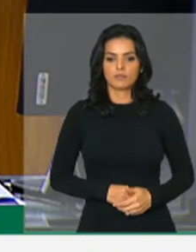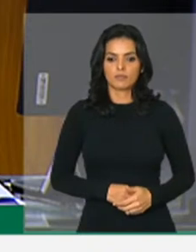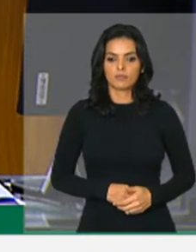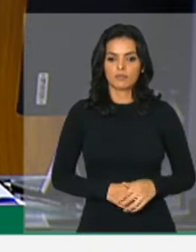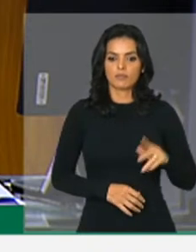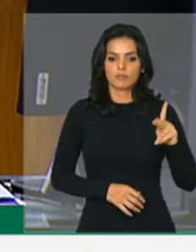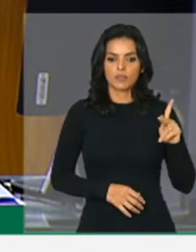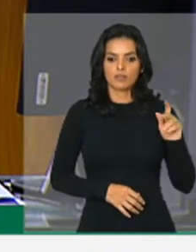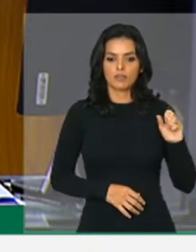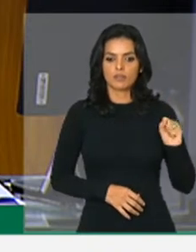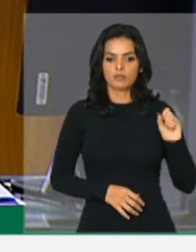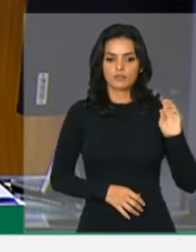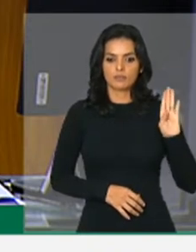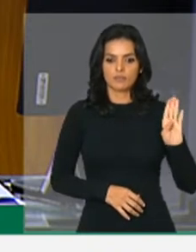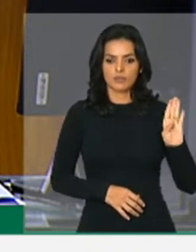NÃO, SENHOR PRESIDENTE. -- [PRESIDENTE]: O PSL